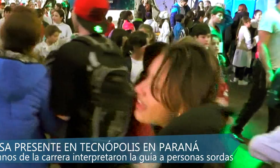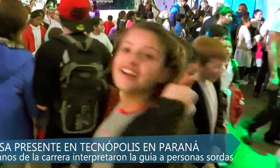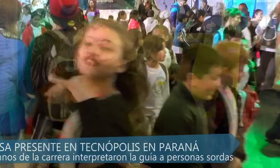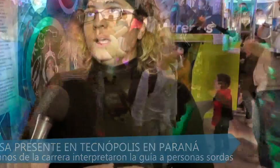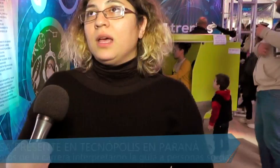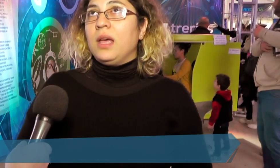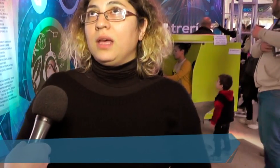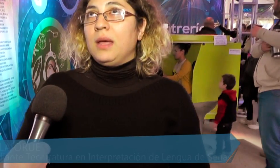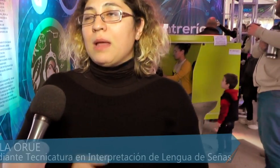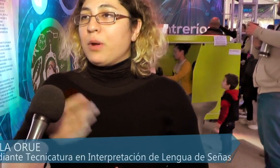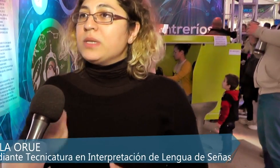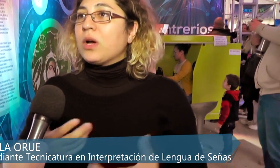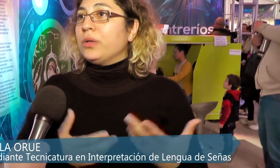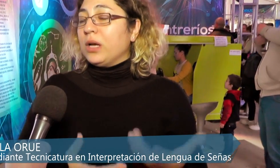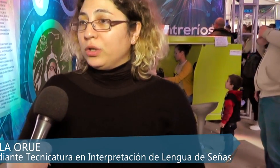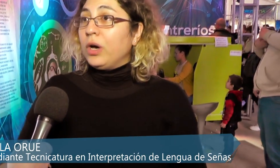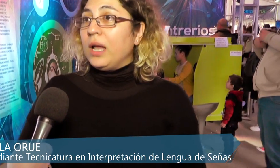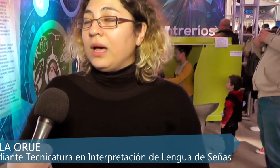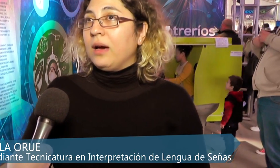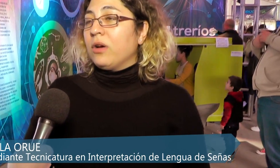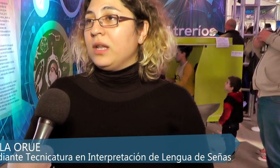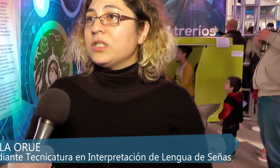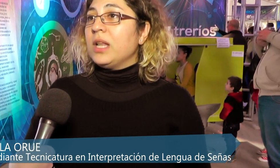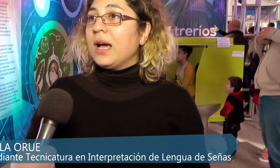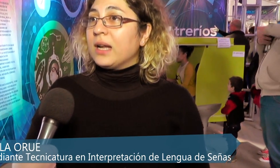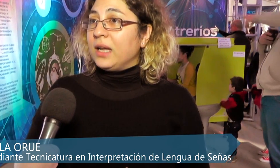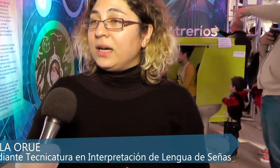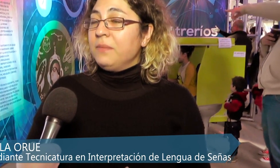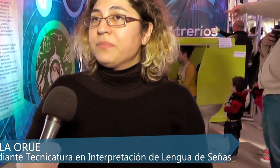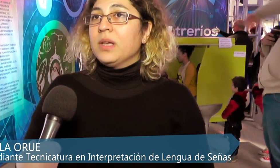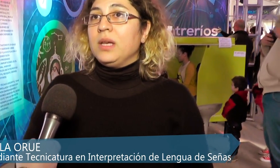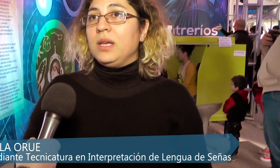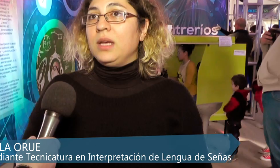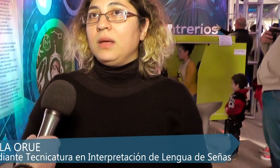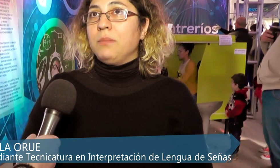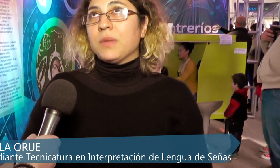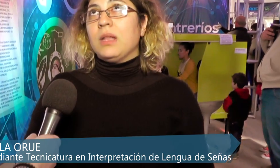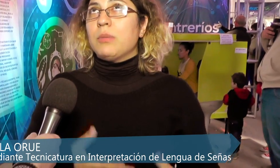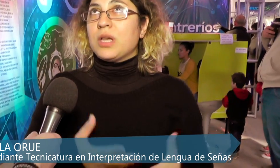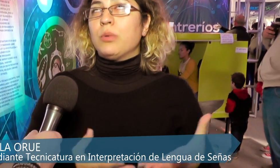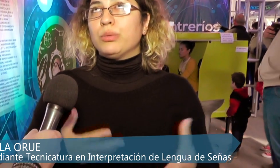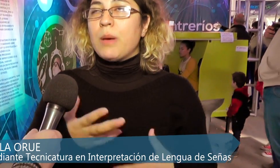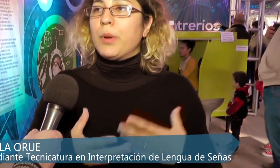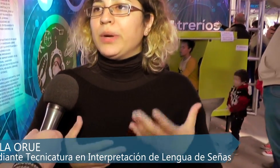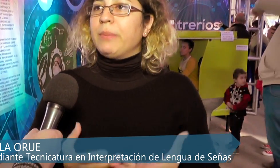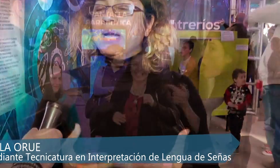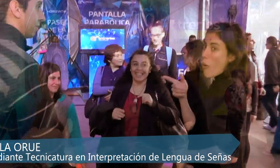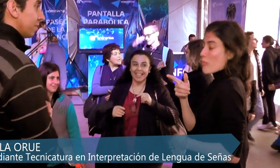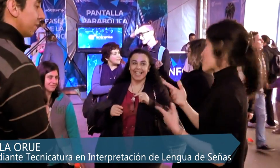la provincia contactó a la coordinación de la carrera, y se armó toda una propuesta para que todo este espacio